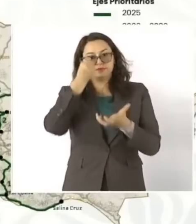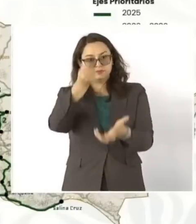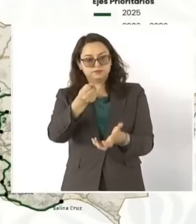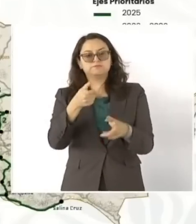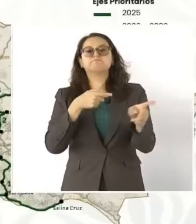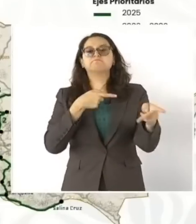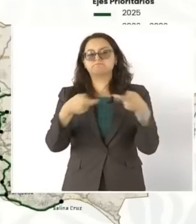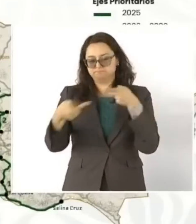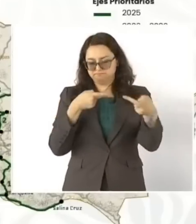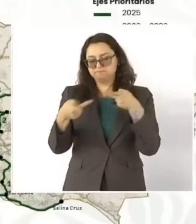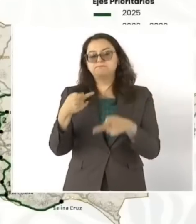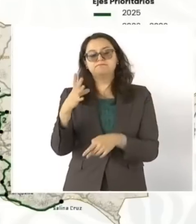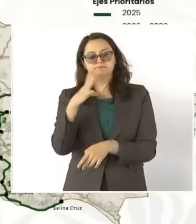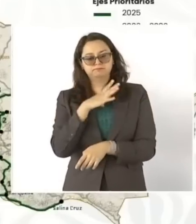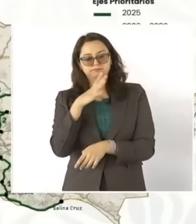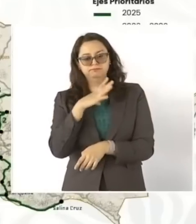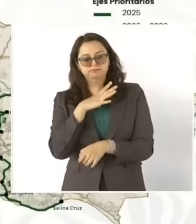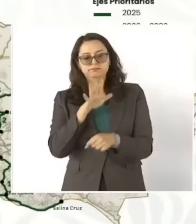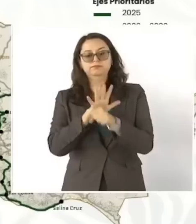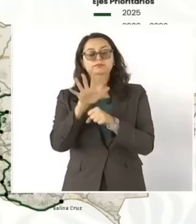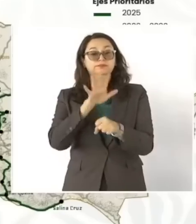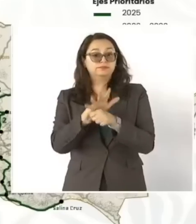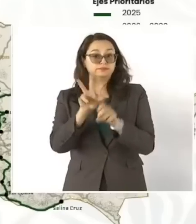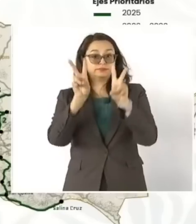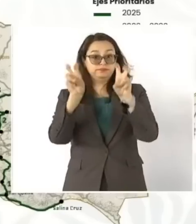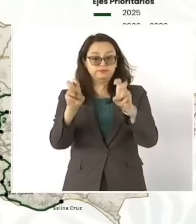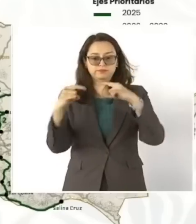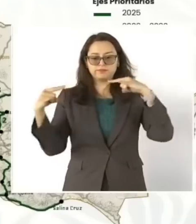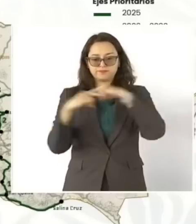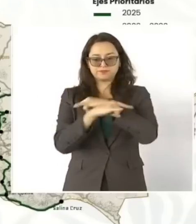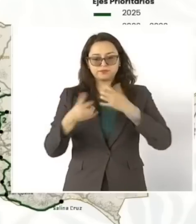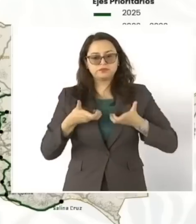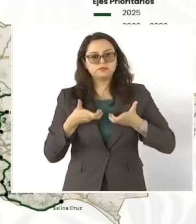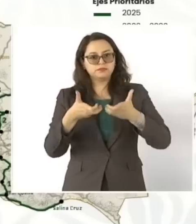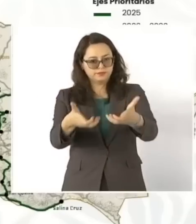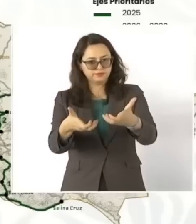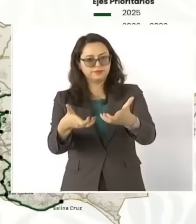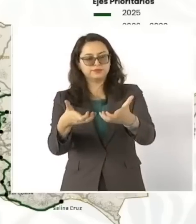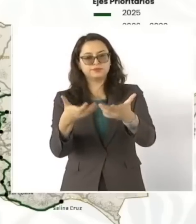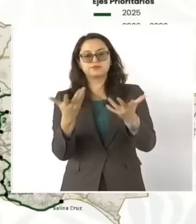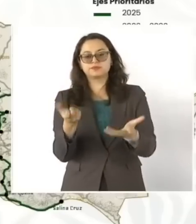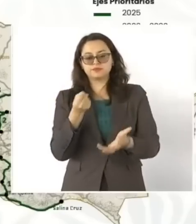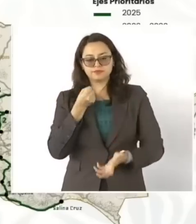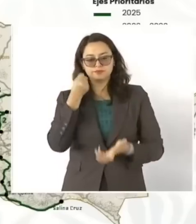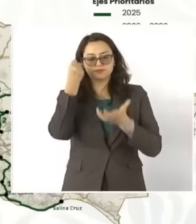Este es el plan de carreteras que tiene que ver con una inversión pública como ustedes